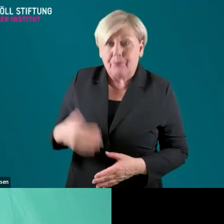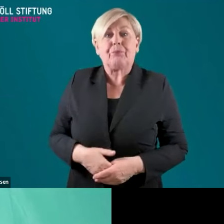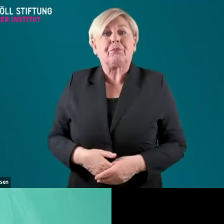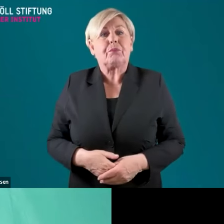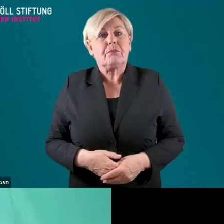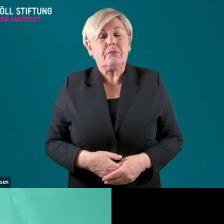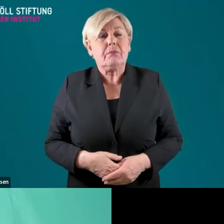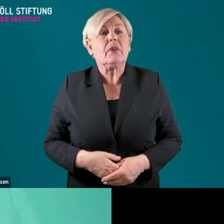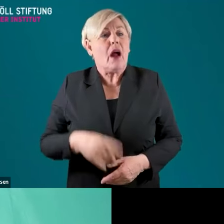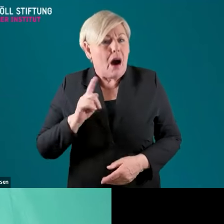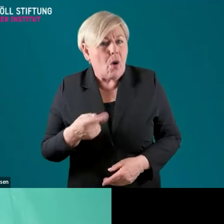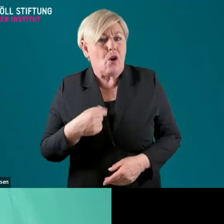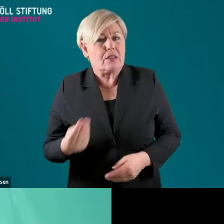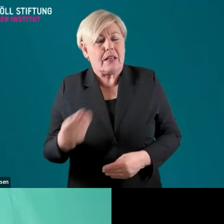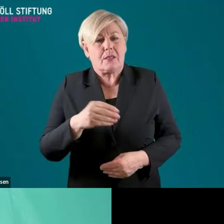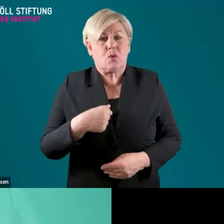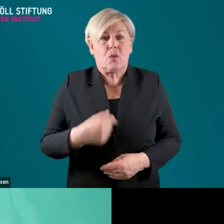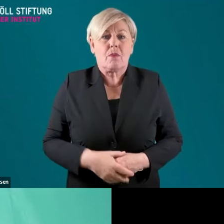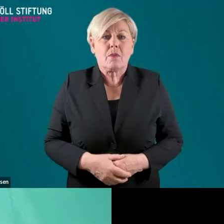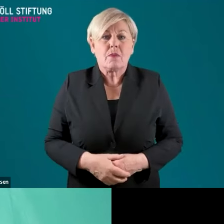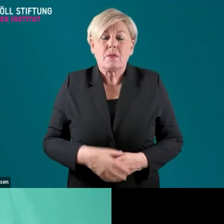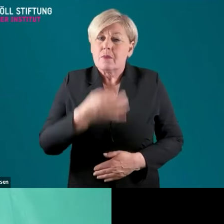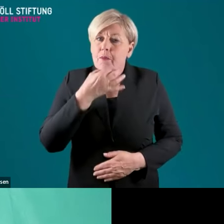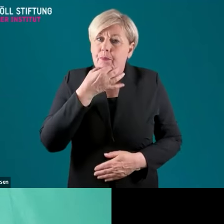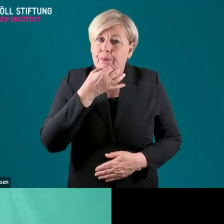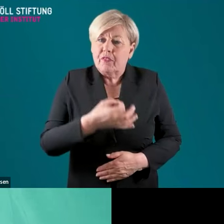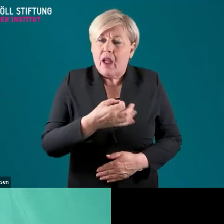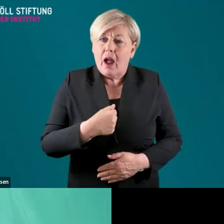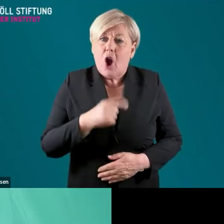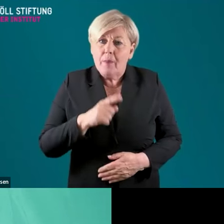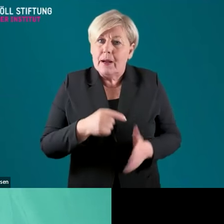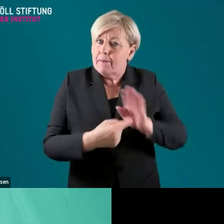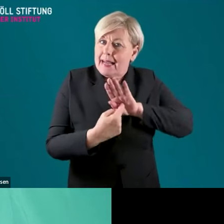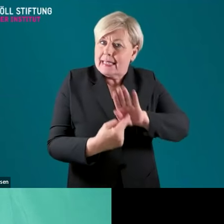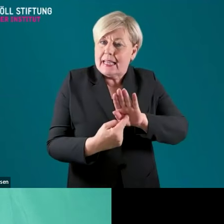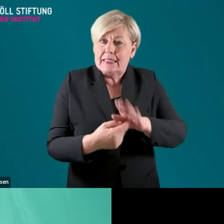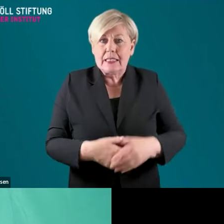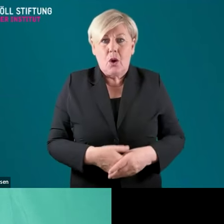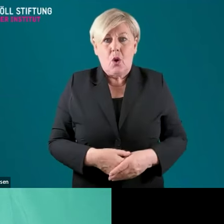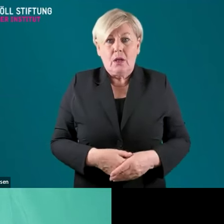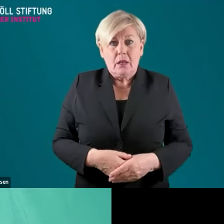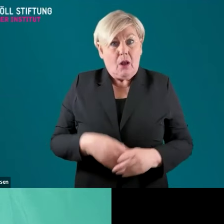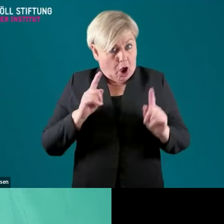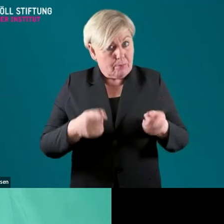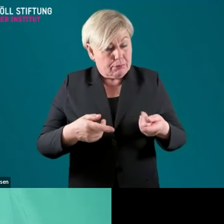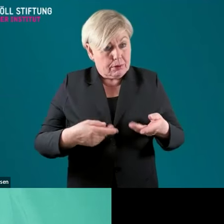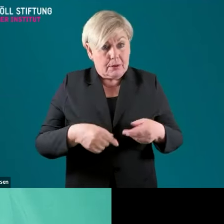Dazu vielleicht auch noch eben die Frage, ob die Präsentation zur Verfügung gestellt wird im Nachgang.